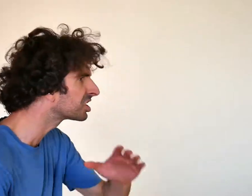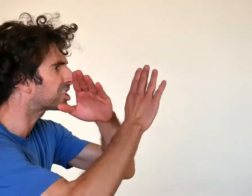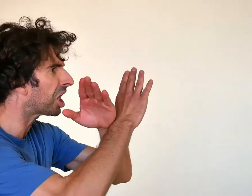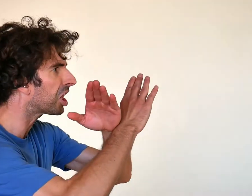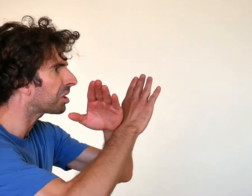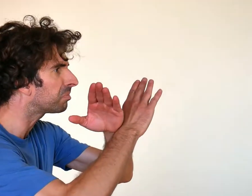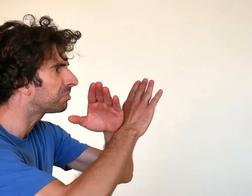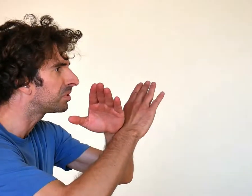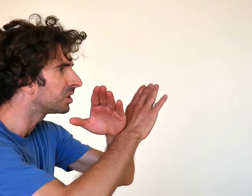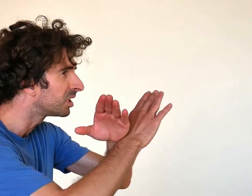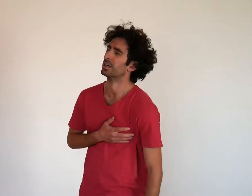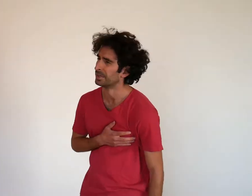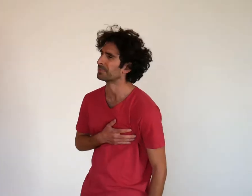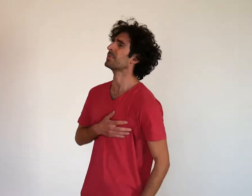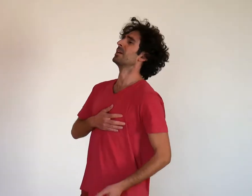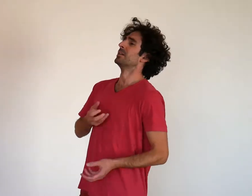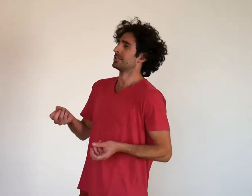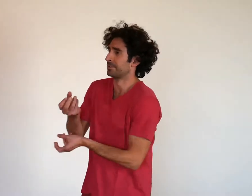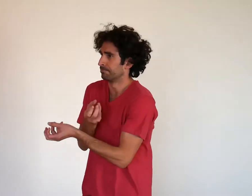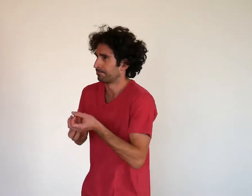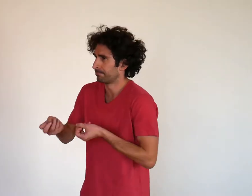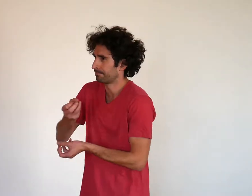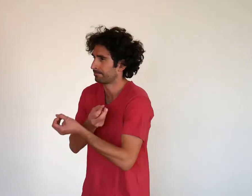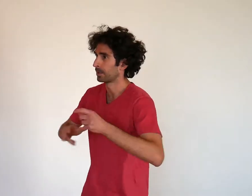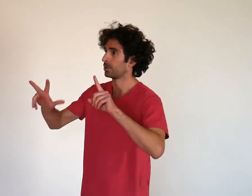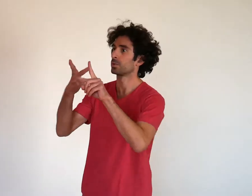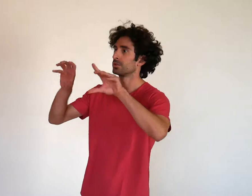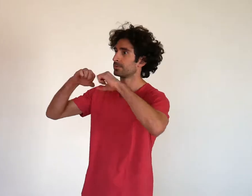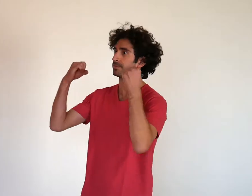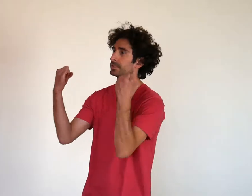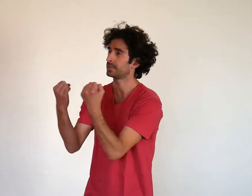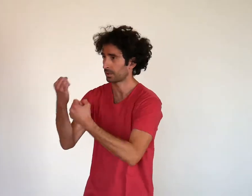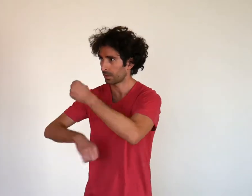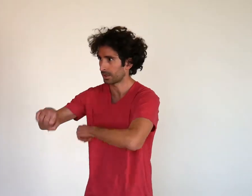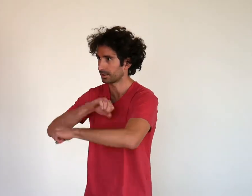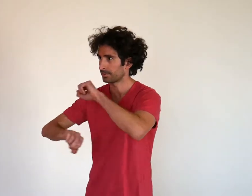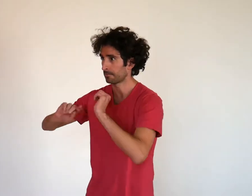Stoooop Le STIM organise le 3ème séminaire